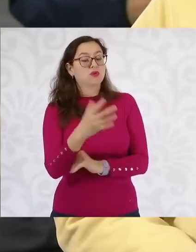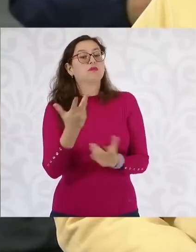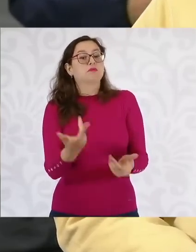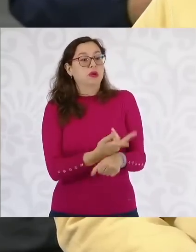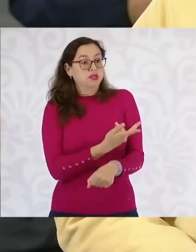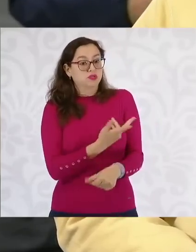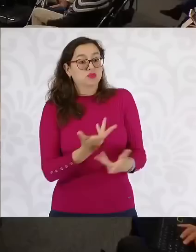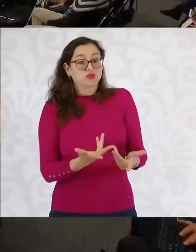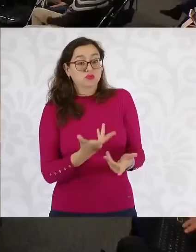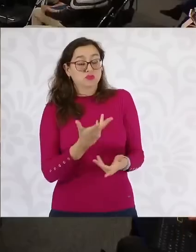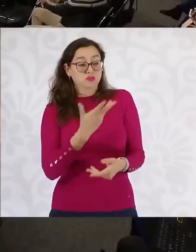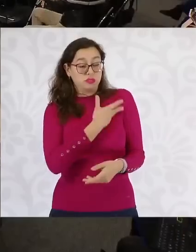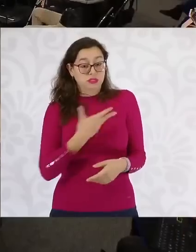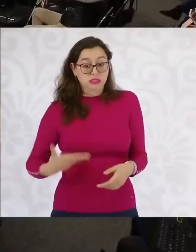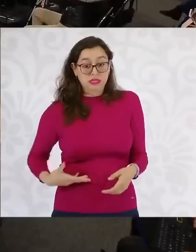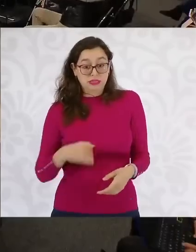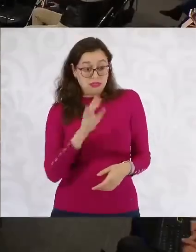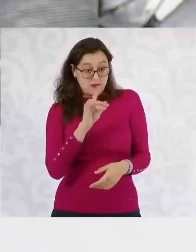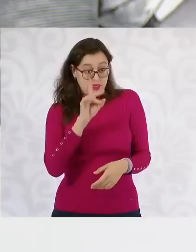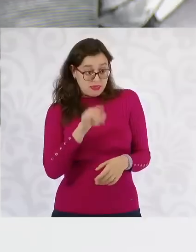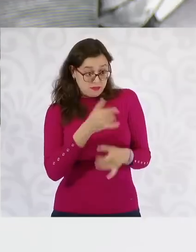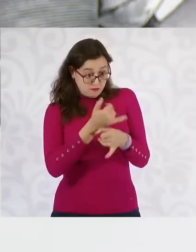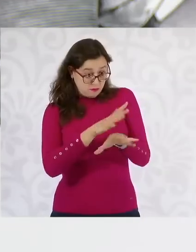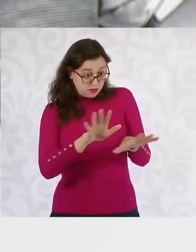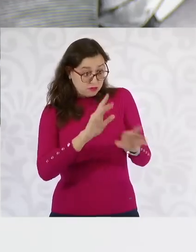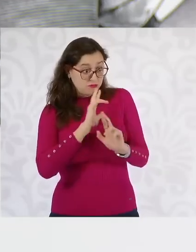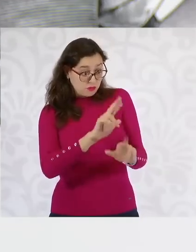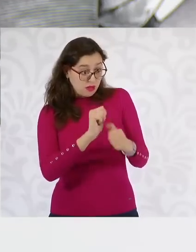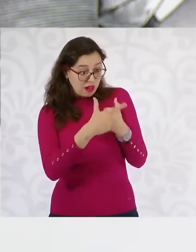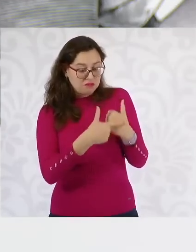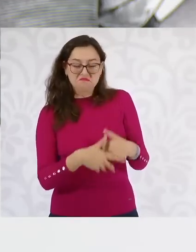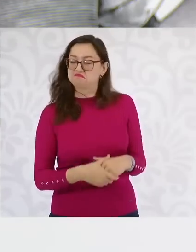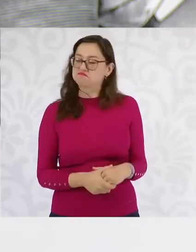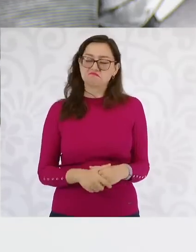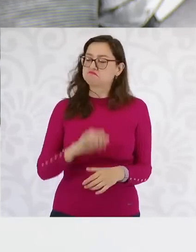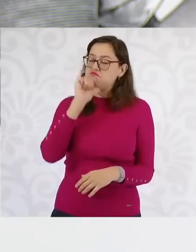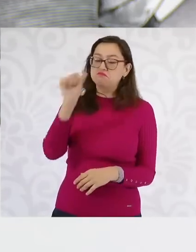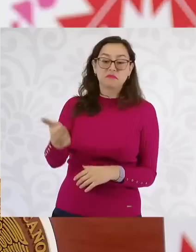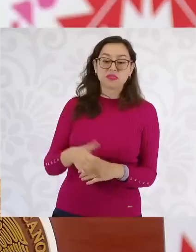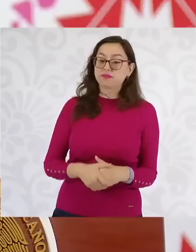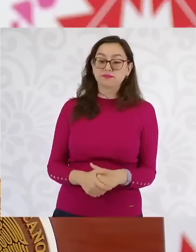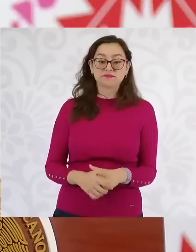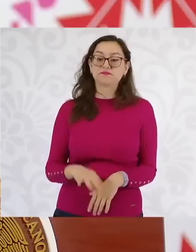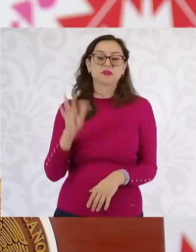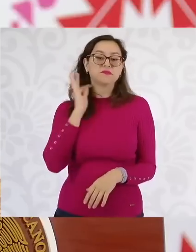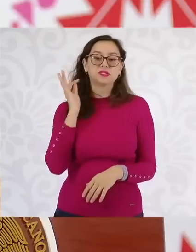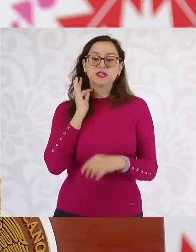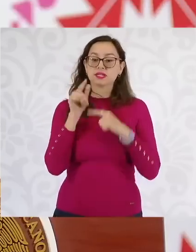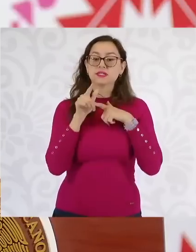respuesta no ha habido más información de todas maneras la fiscalía sigue trabajando perfecto y